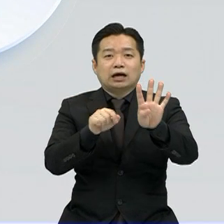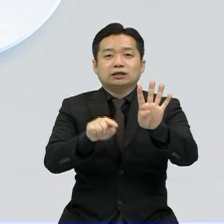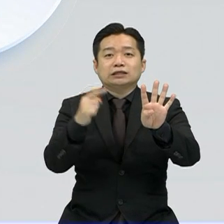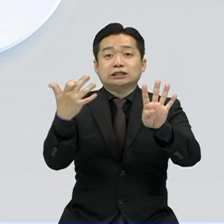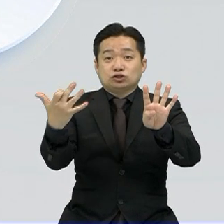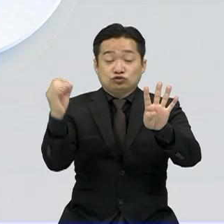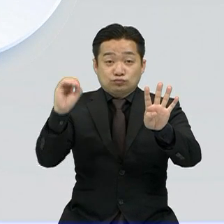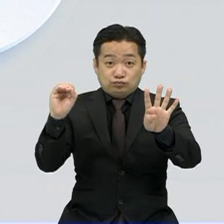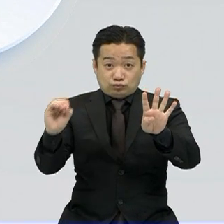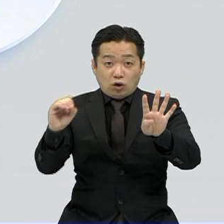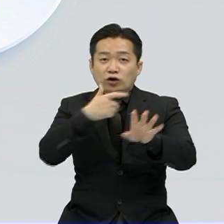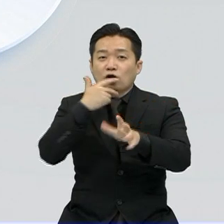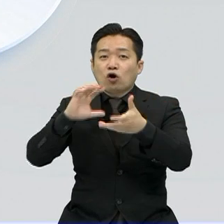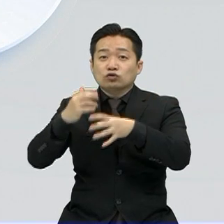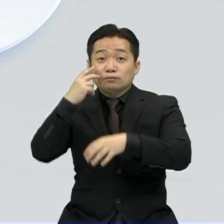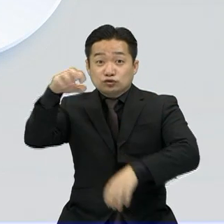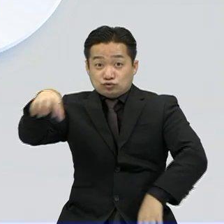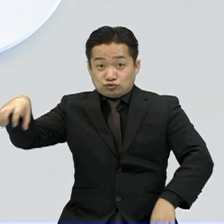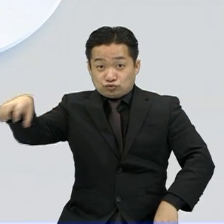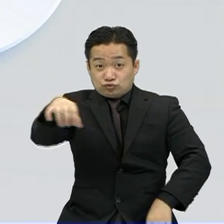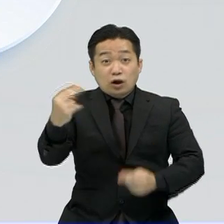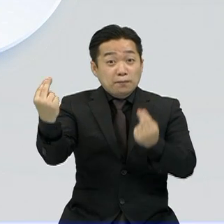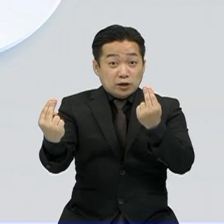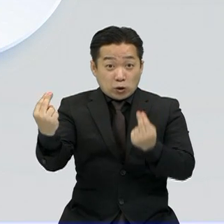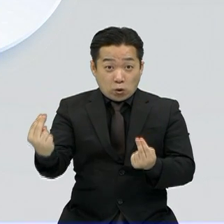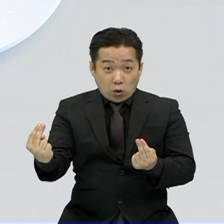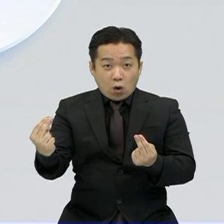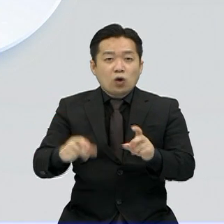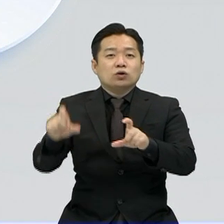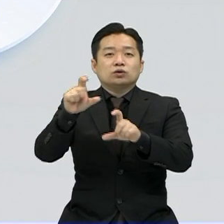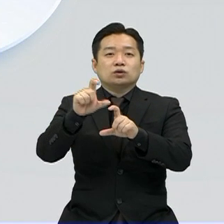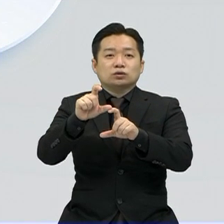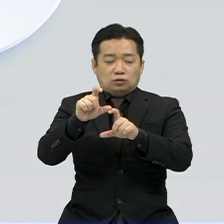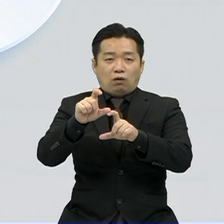영국과 미국 등 주요 국에 비해서도 훨씬 더 강도 높은 감축 계획입니다.